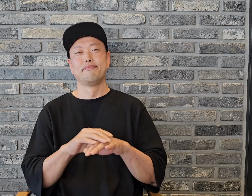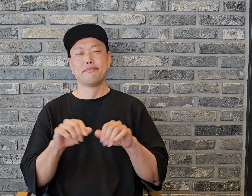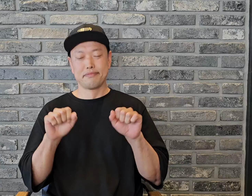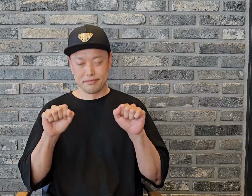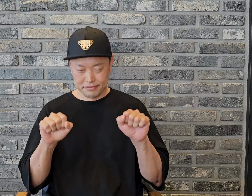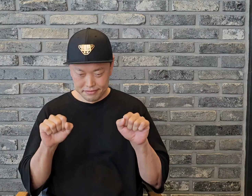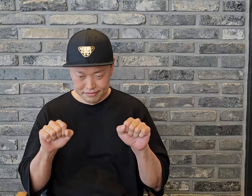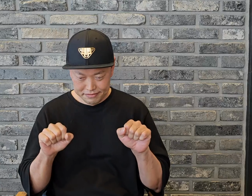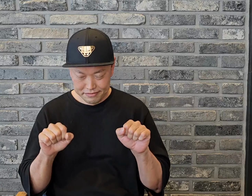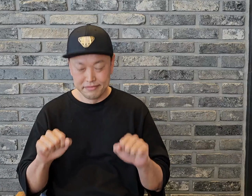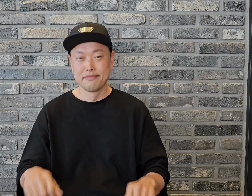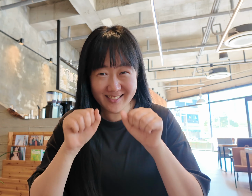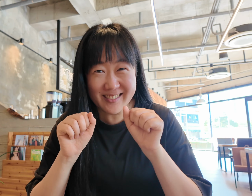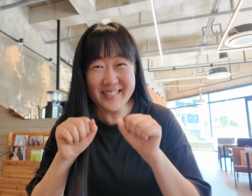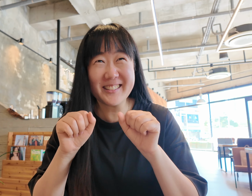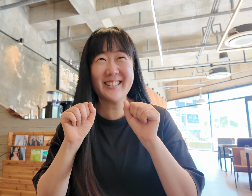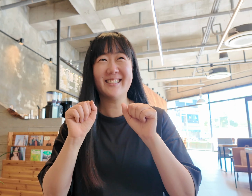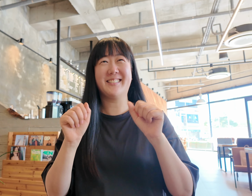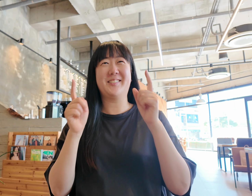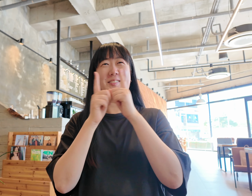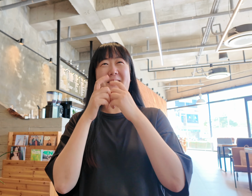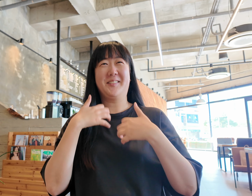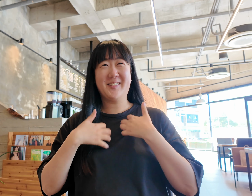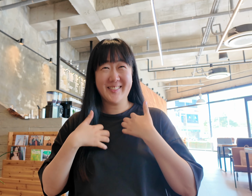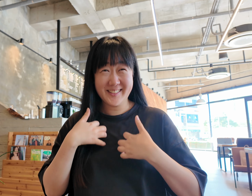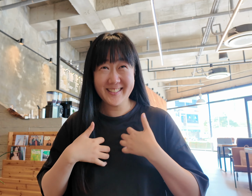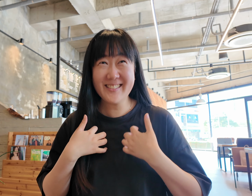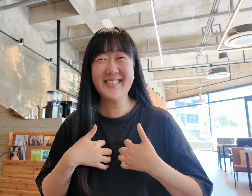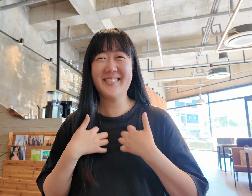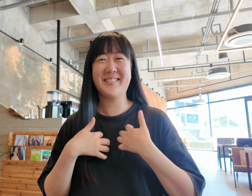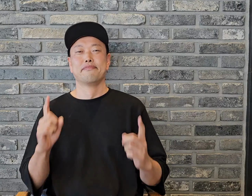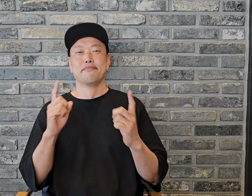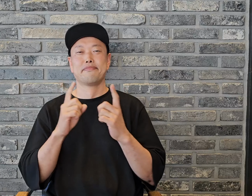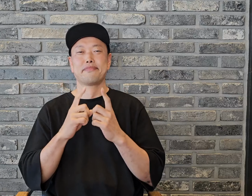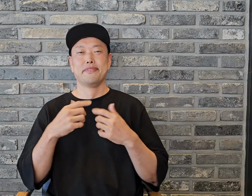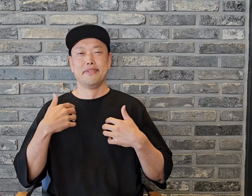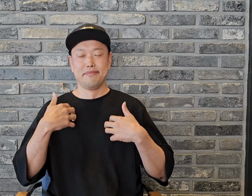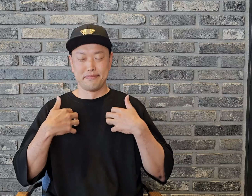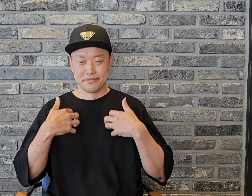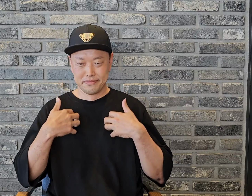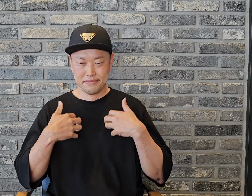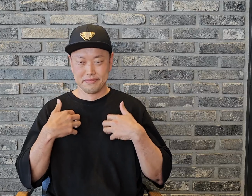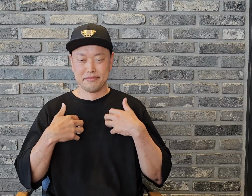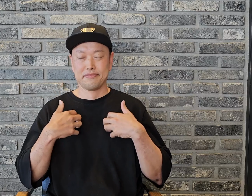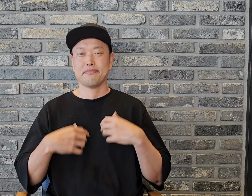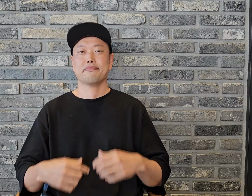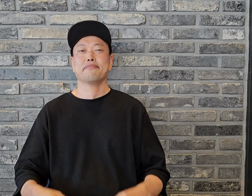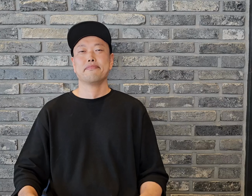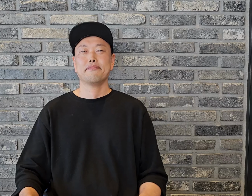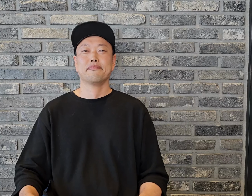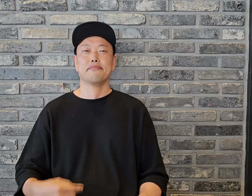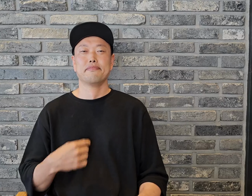こんにちは、 初めまして。